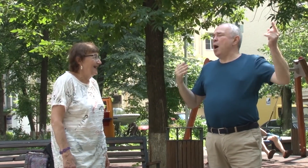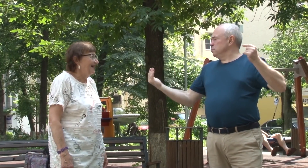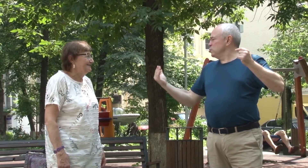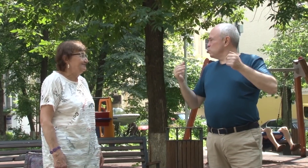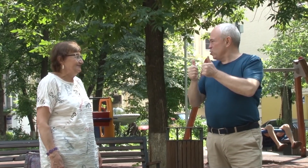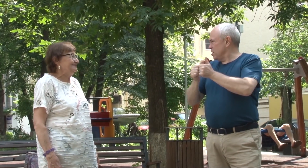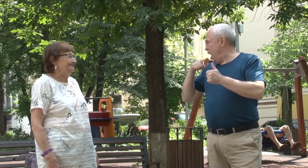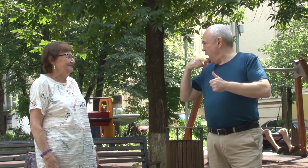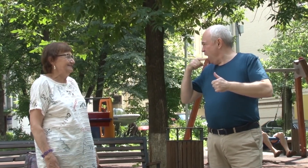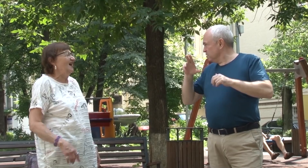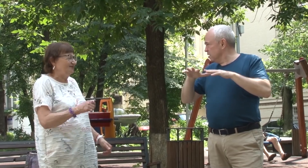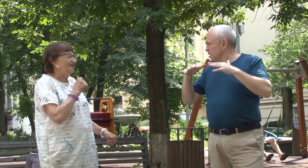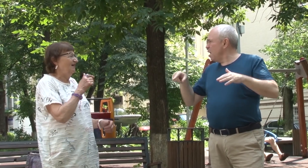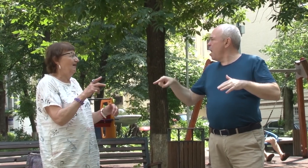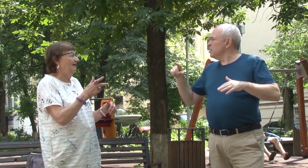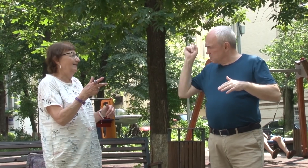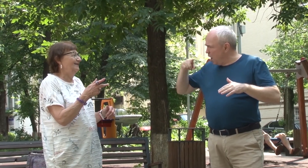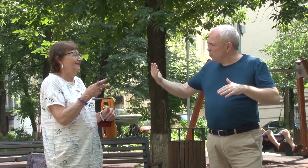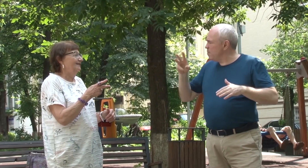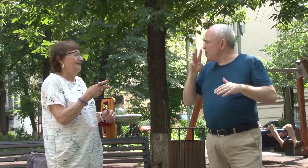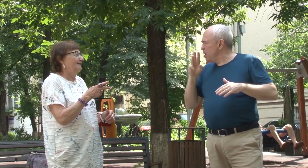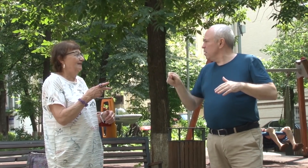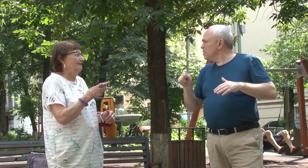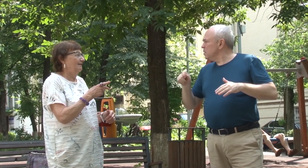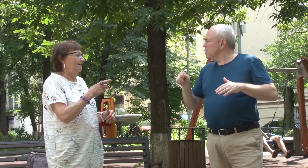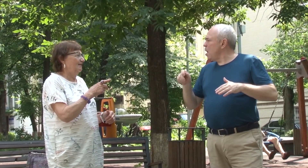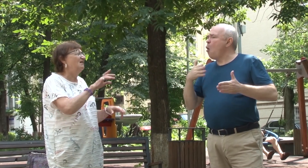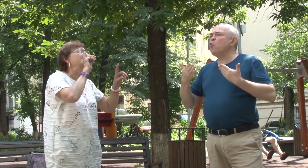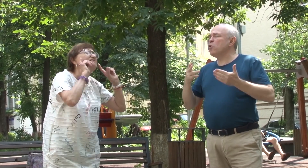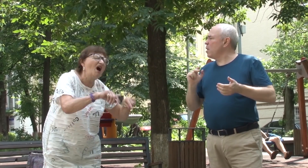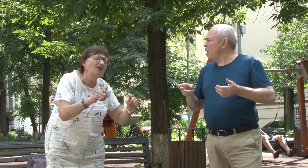Ваши соседи были слышащими, так? Они знали, чем занималась ваша мама? Как относились?